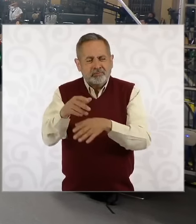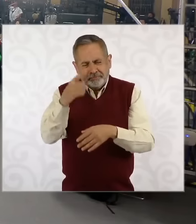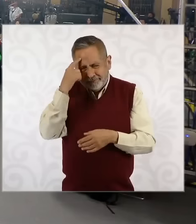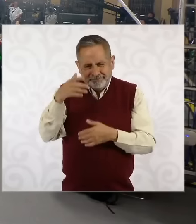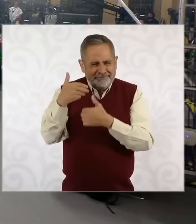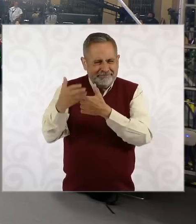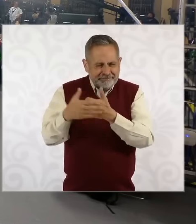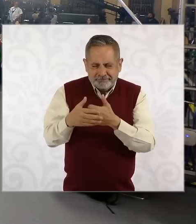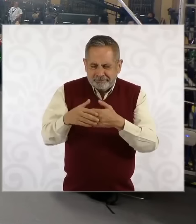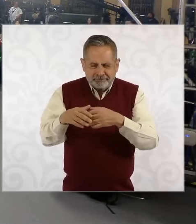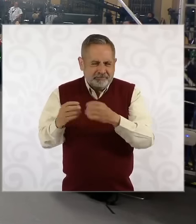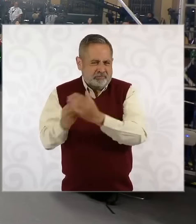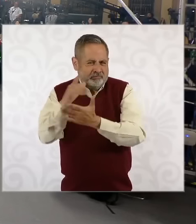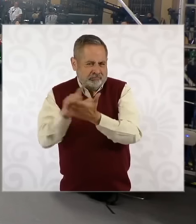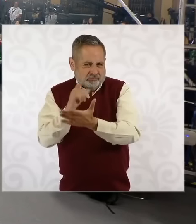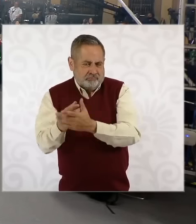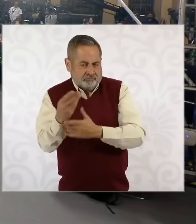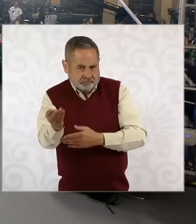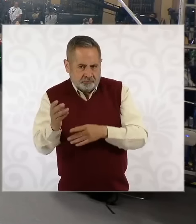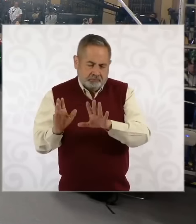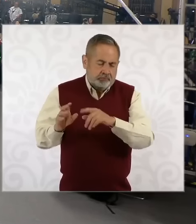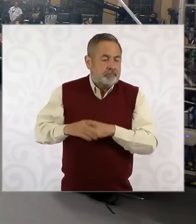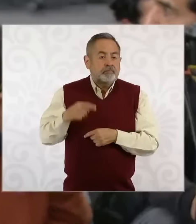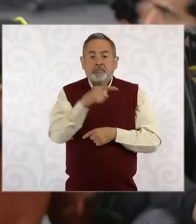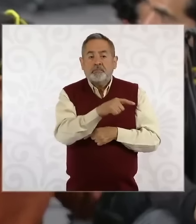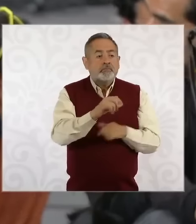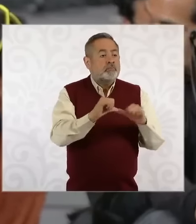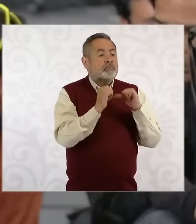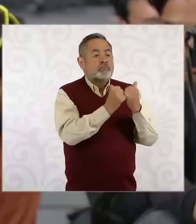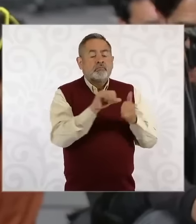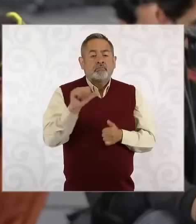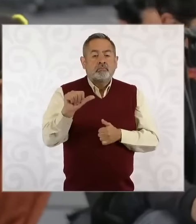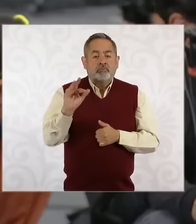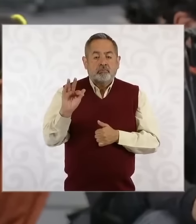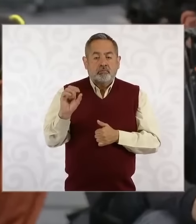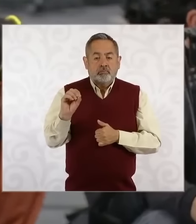con Bienestar, la Asociación Mexicana de Afores aseguró que esta ley no arriesga